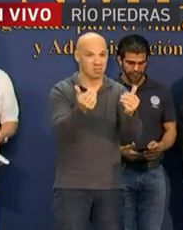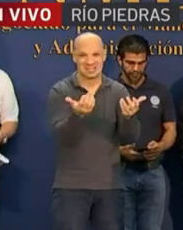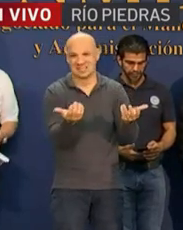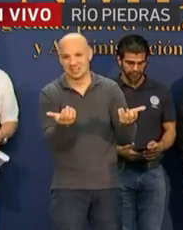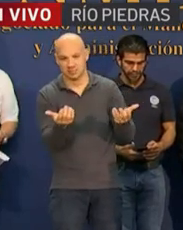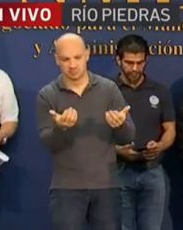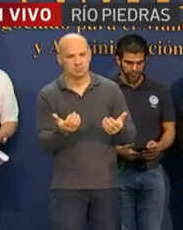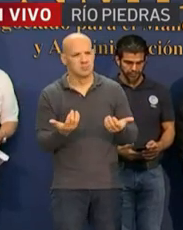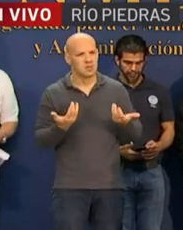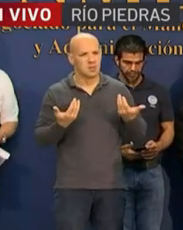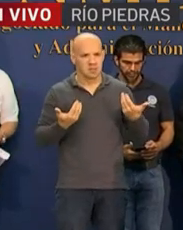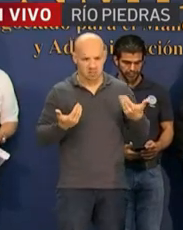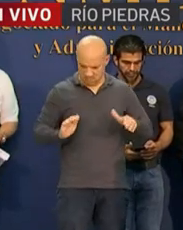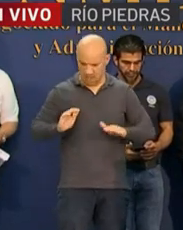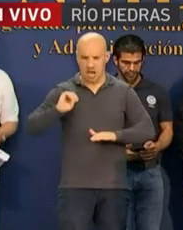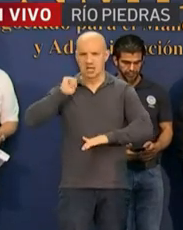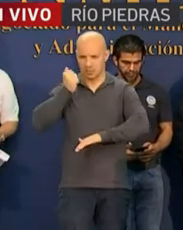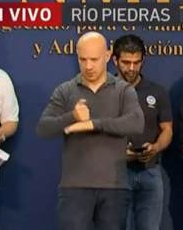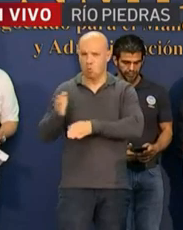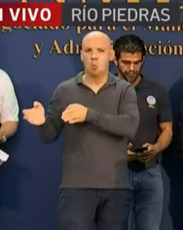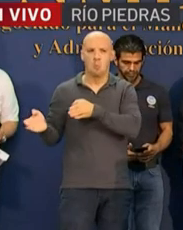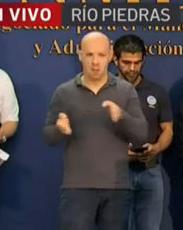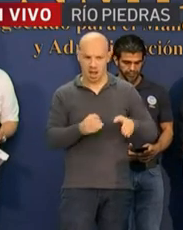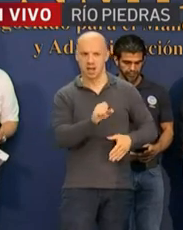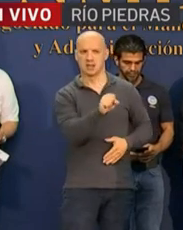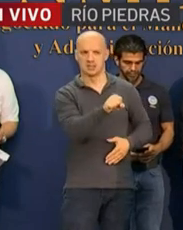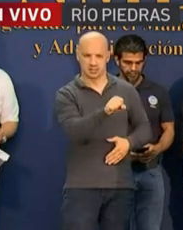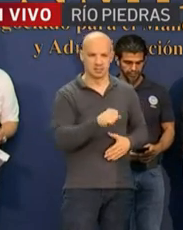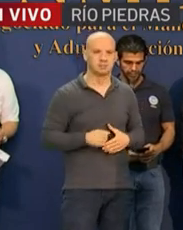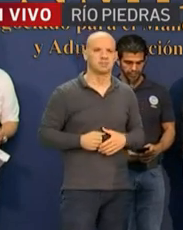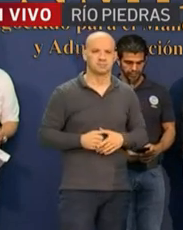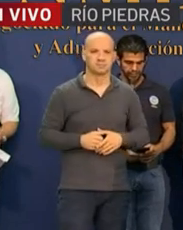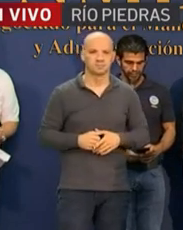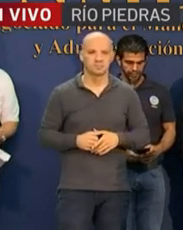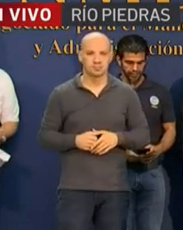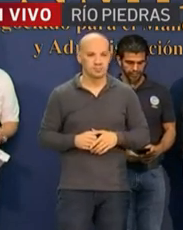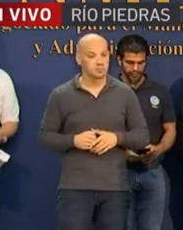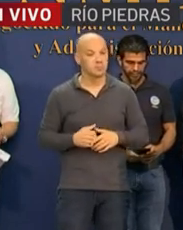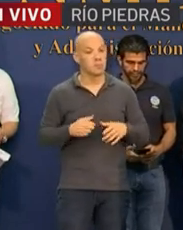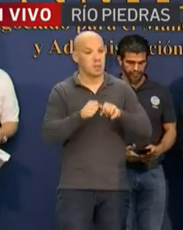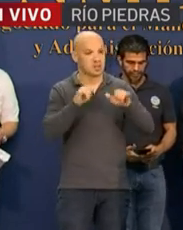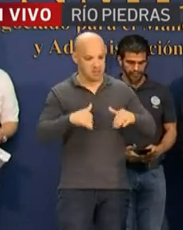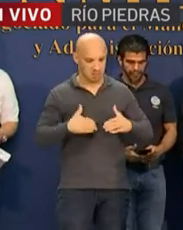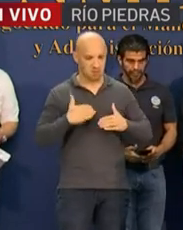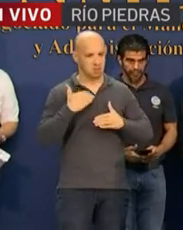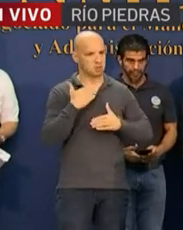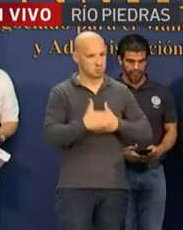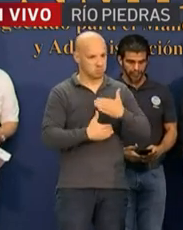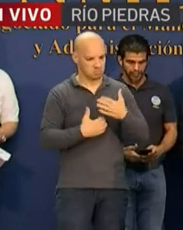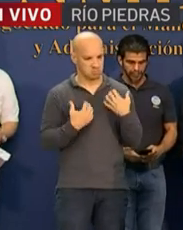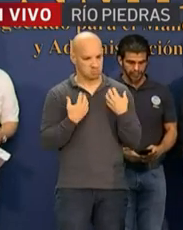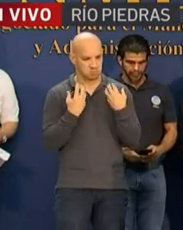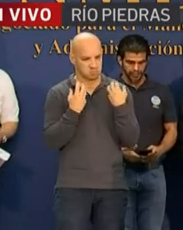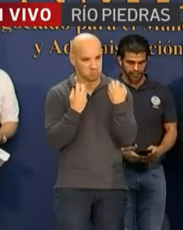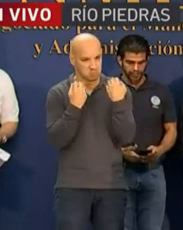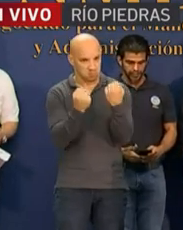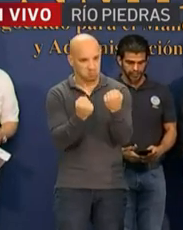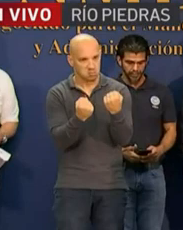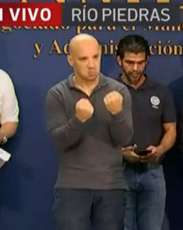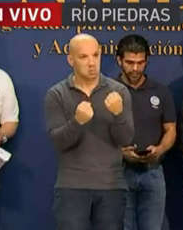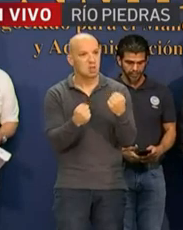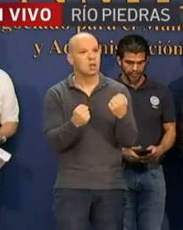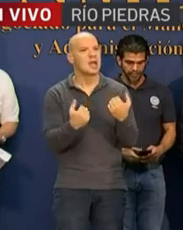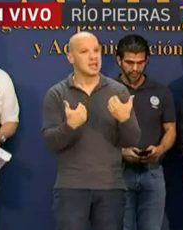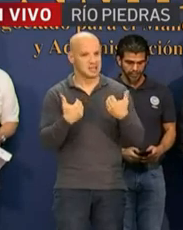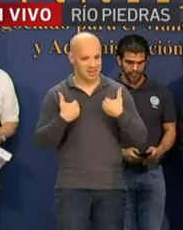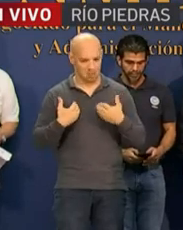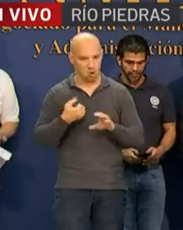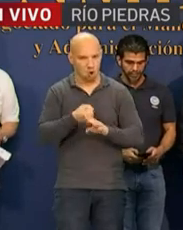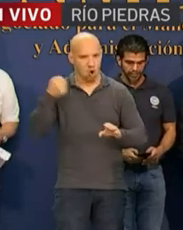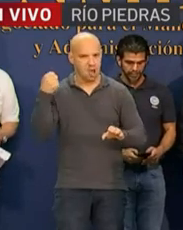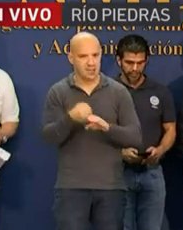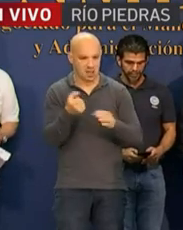NECESITAN GENERADORES, PARA